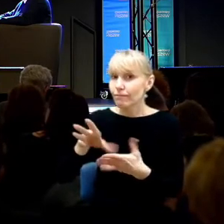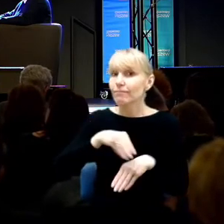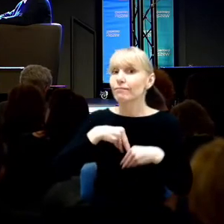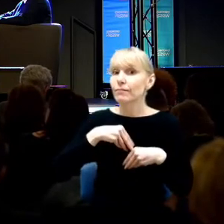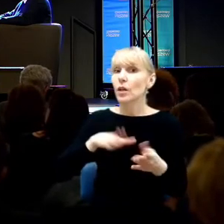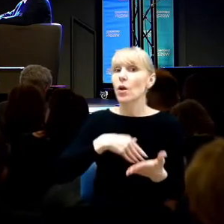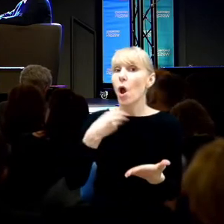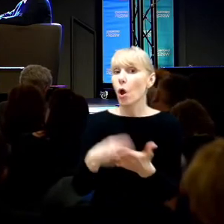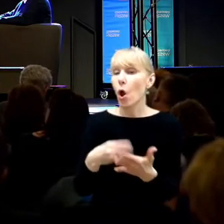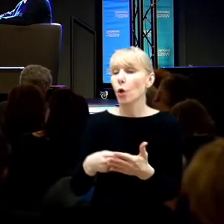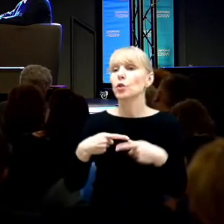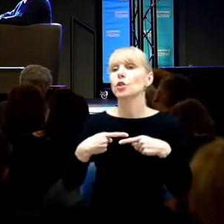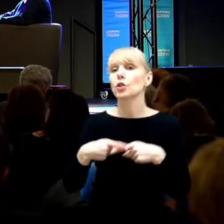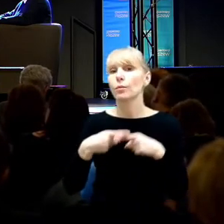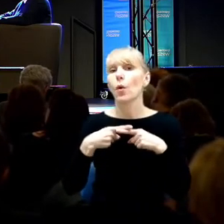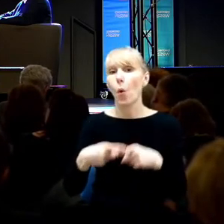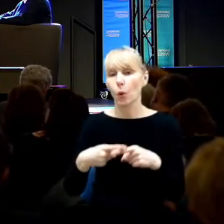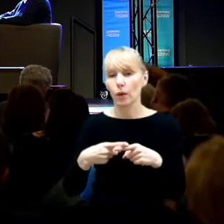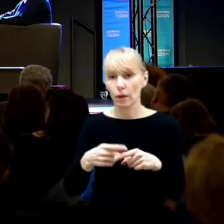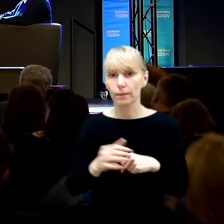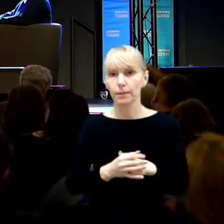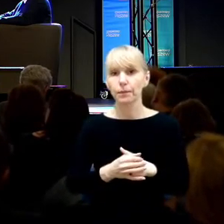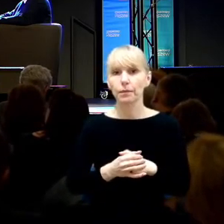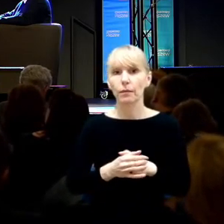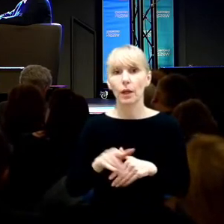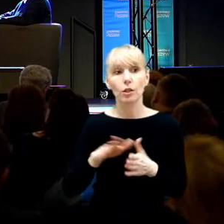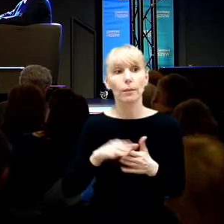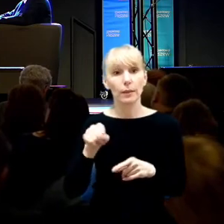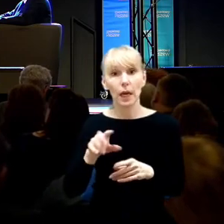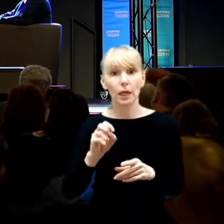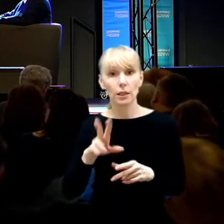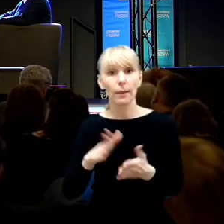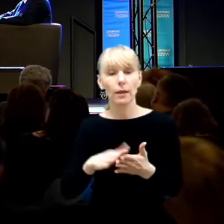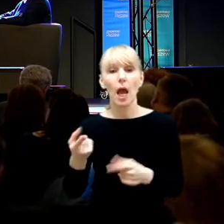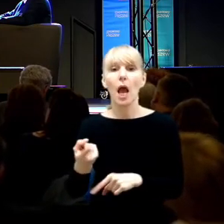przekładamy tak, aby działka była w pełni przygotowana pod budowę.